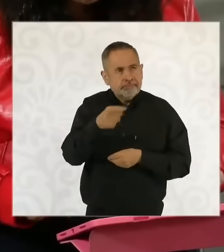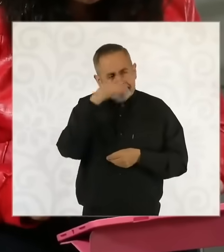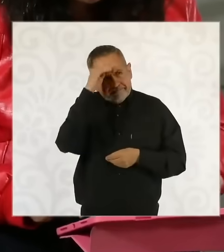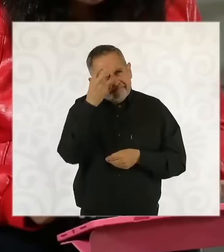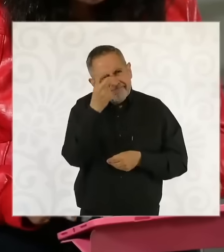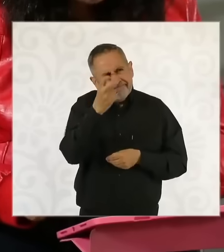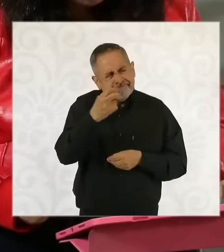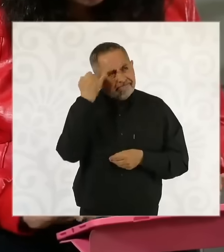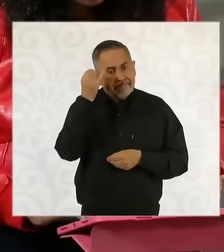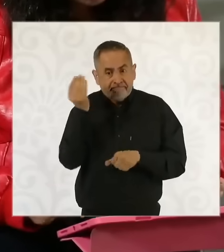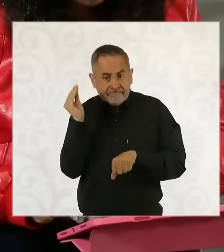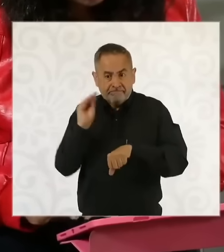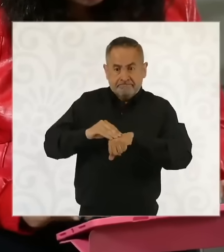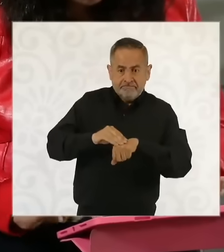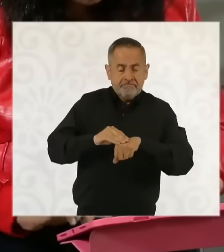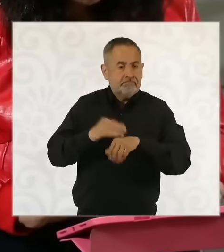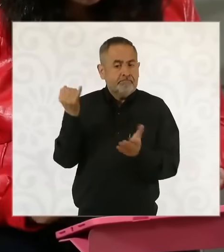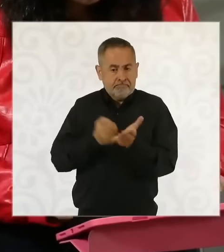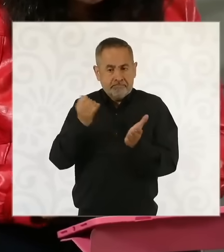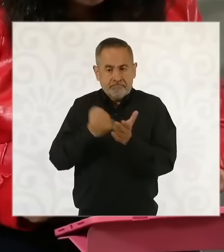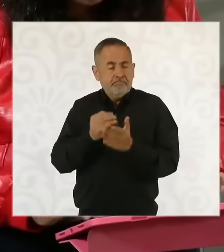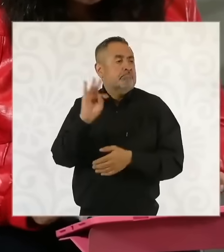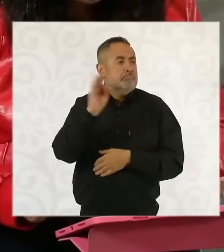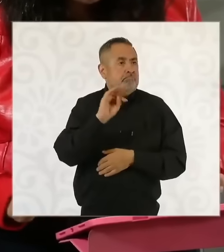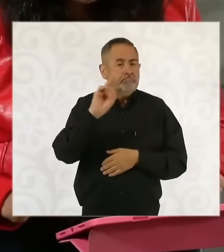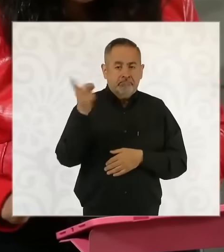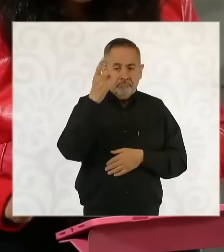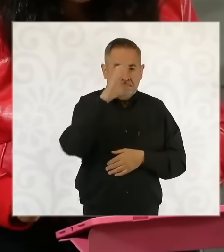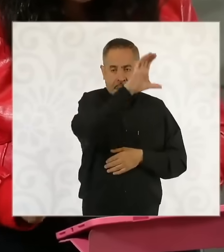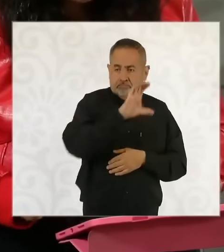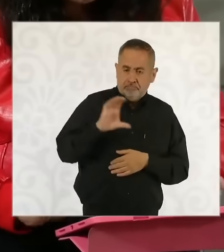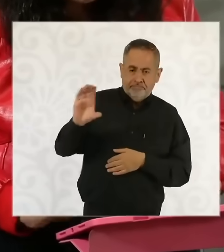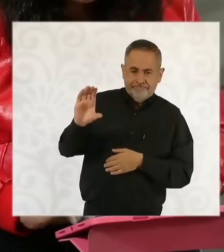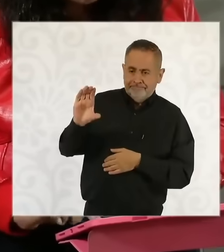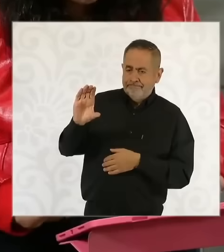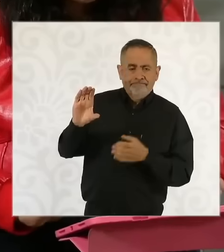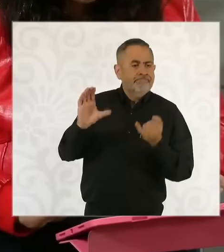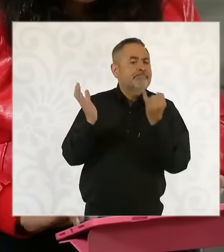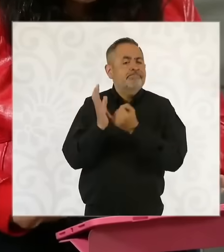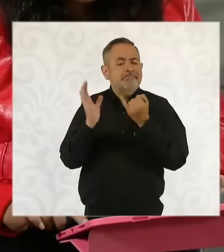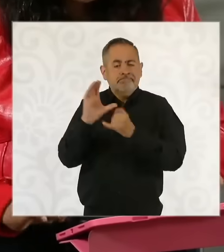si se le llega a poner un impuesto a las remesas que mandan los los mexicanos a sus parientes acá